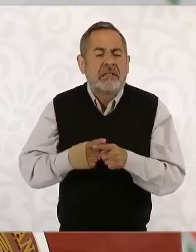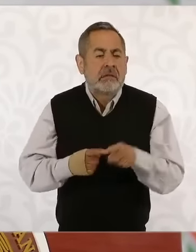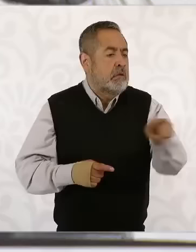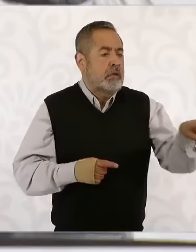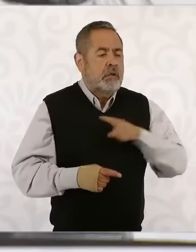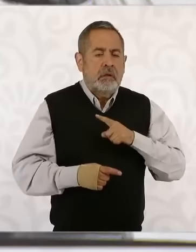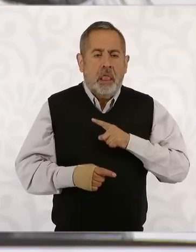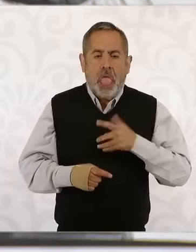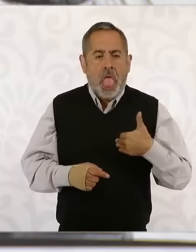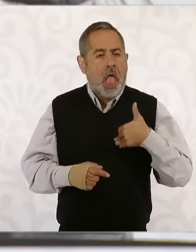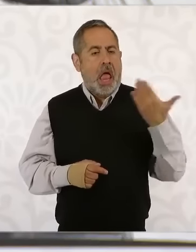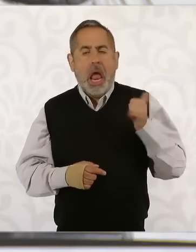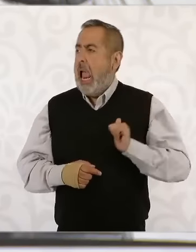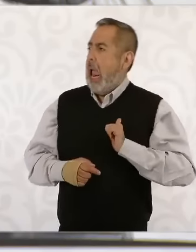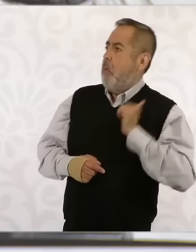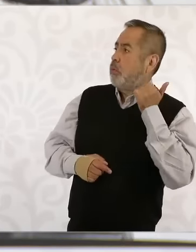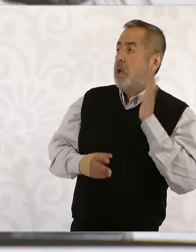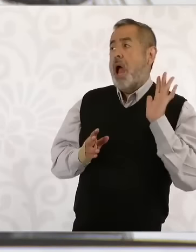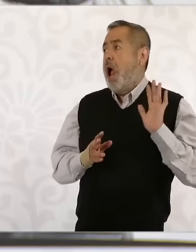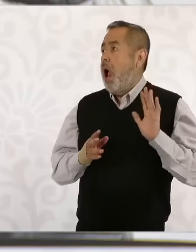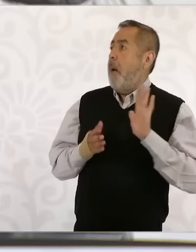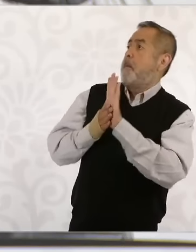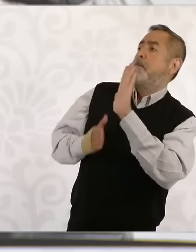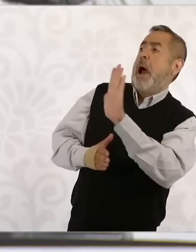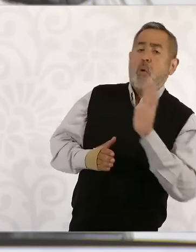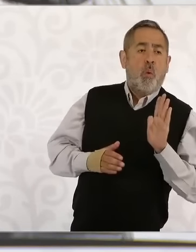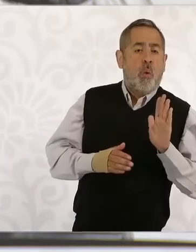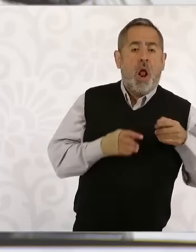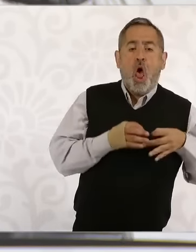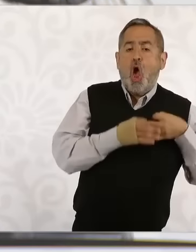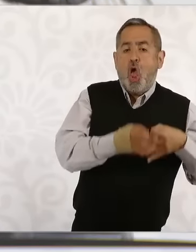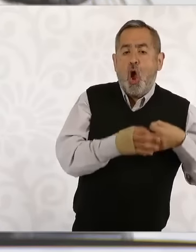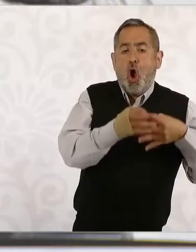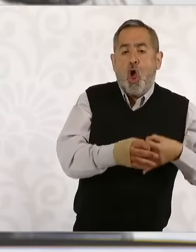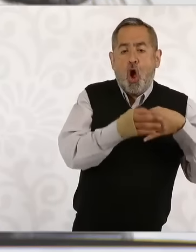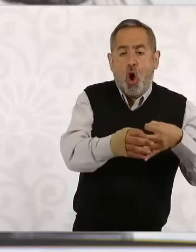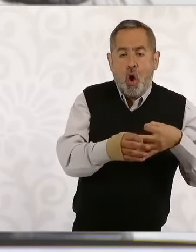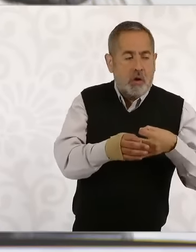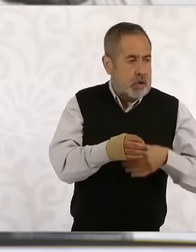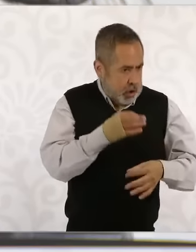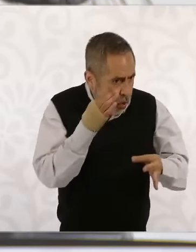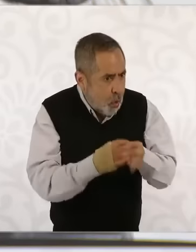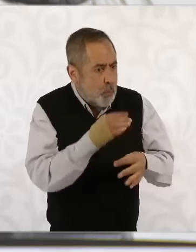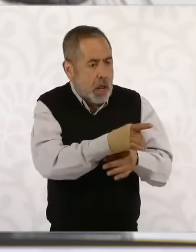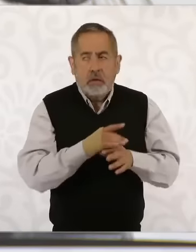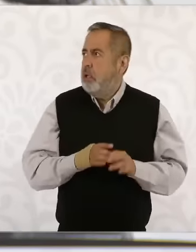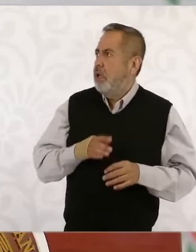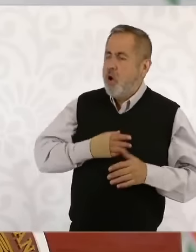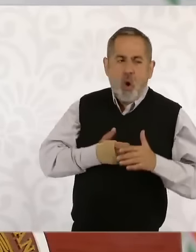estaba haciendo con suspensiones para dificultar y obstaculizar el combate a lavado de dinero. Creo